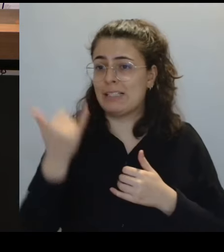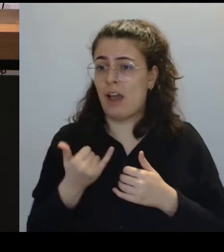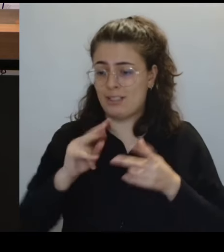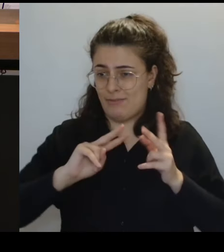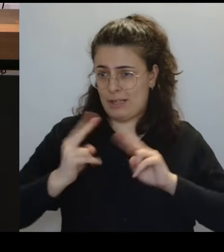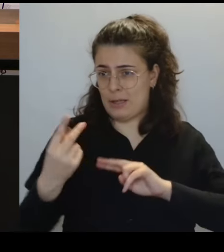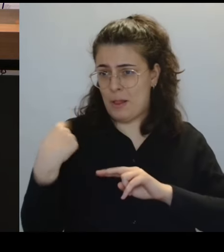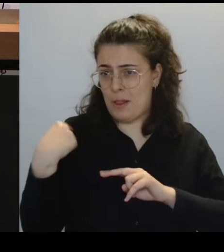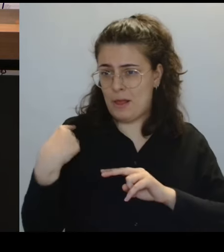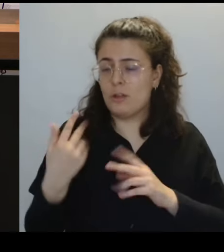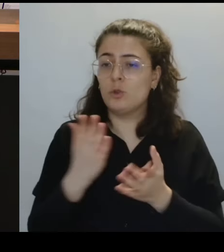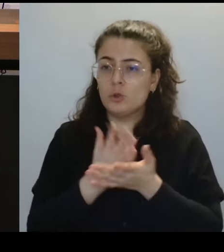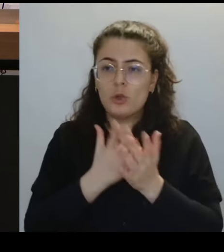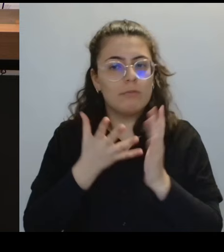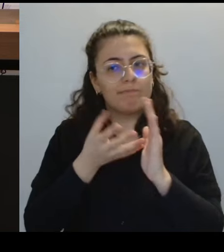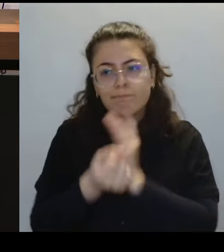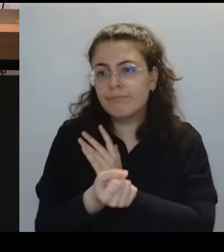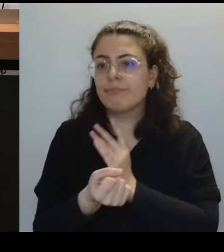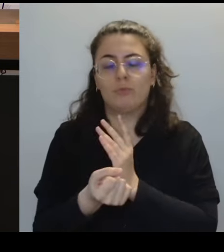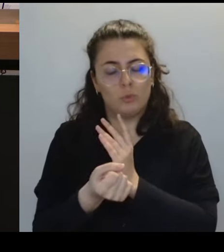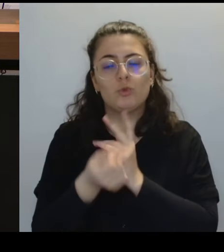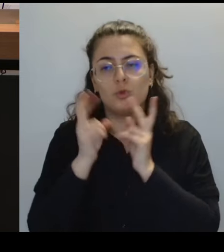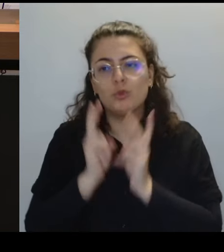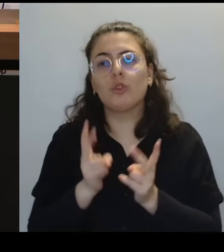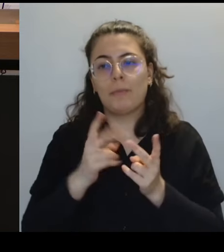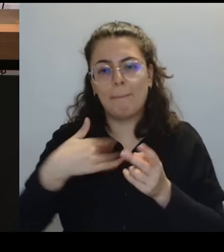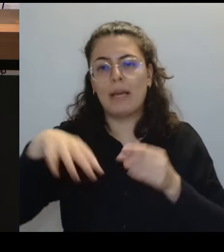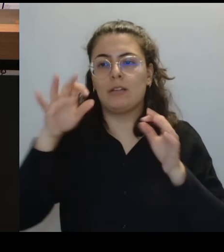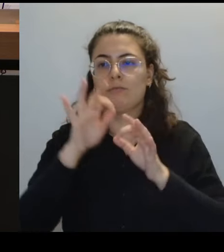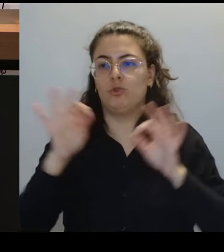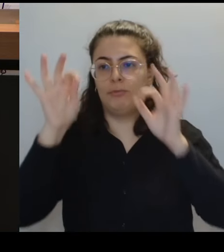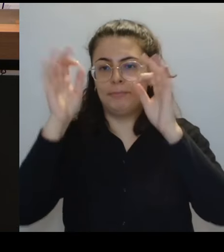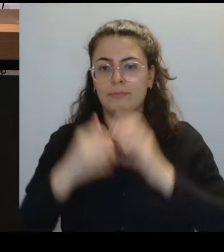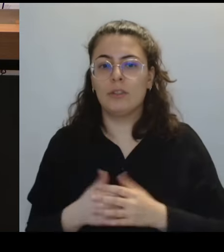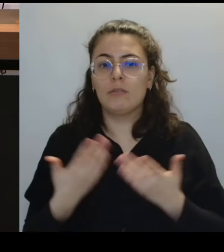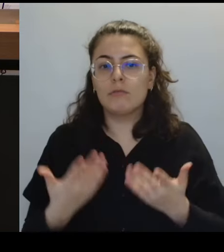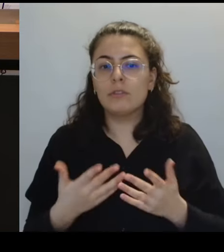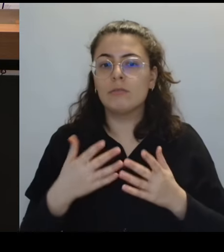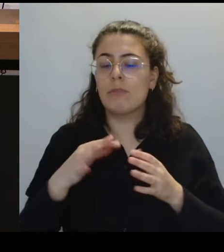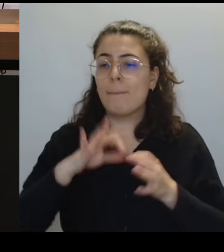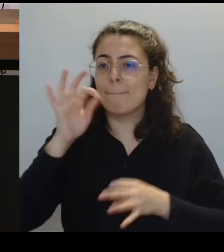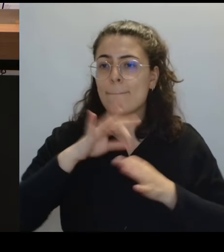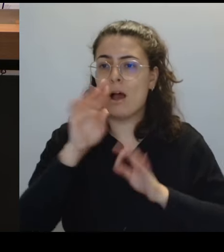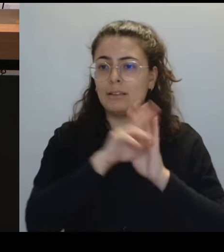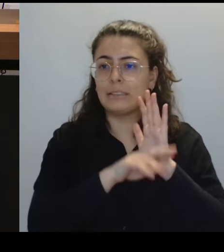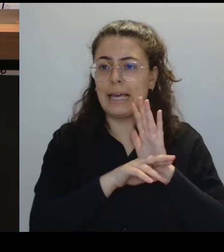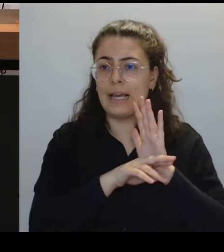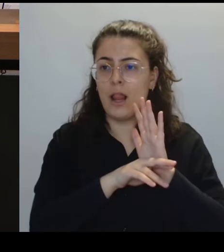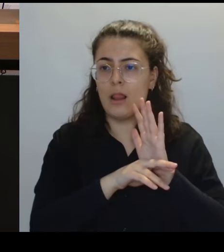Das Krankenhaus des Maßregelvollzugs ist als forensisch psychiatrische Klinik für die Unterbringung psychisch und